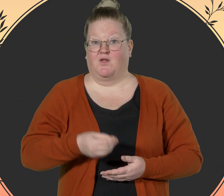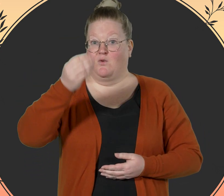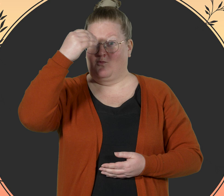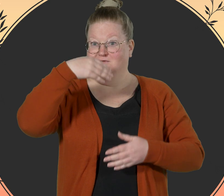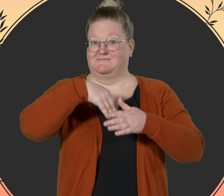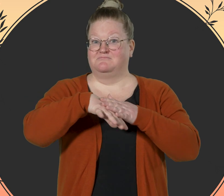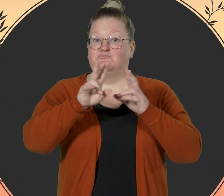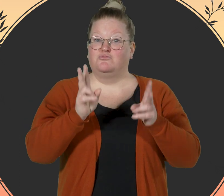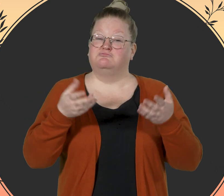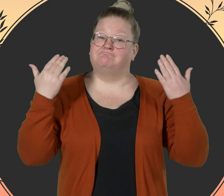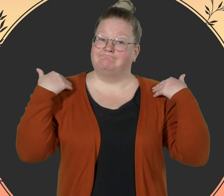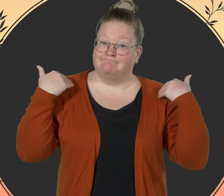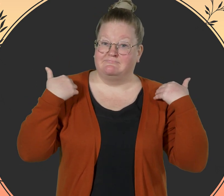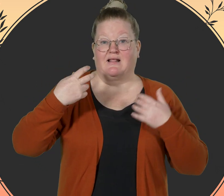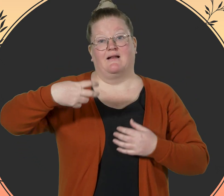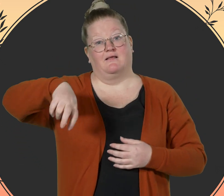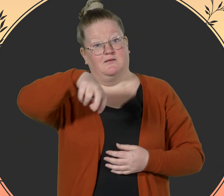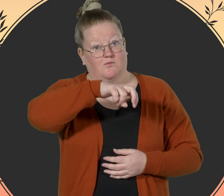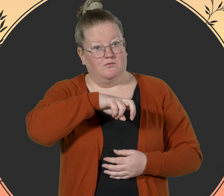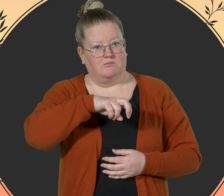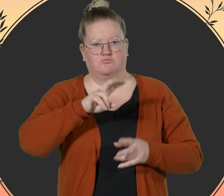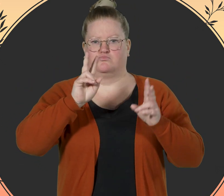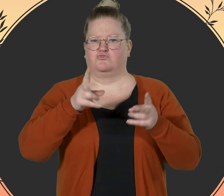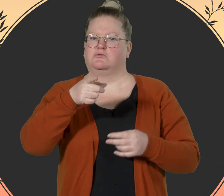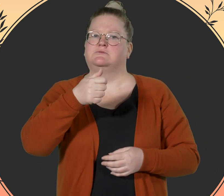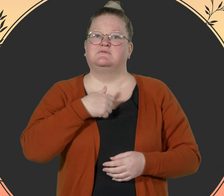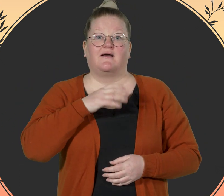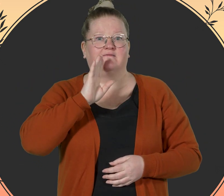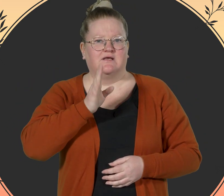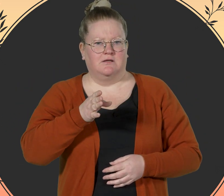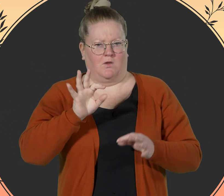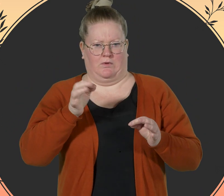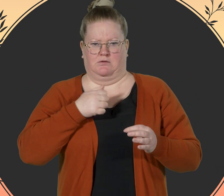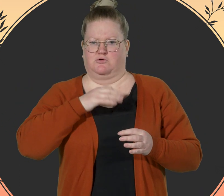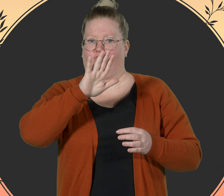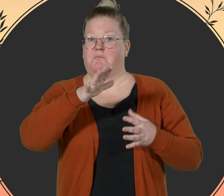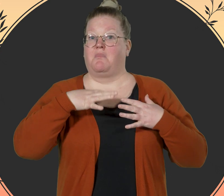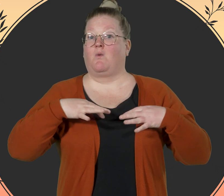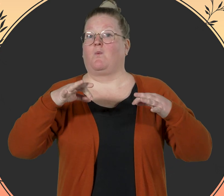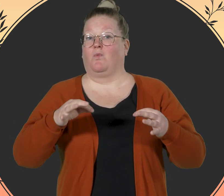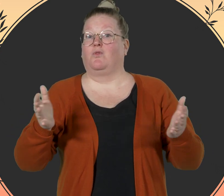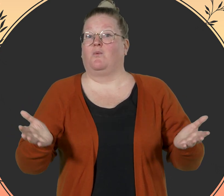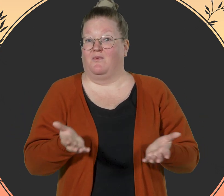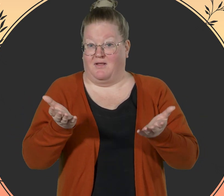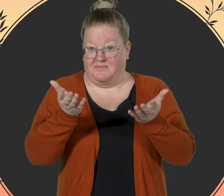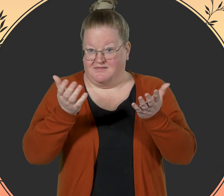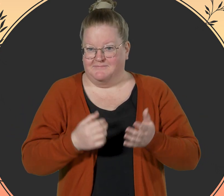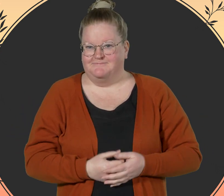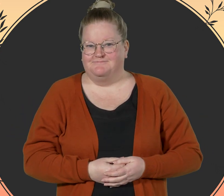Kurssilla on myös liikuntaa, ja saat vinkkejä oman kunnon ylläpitoon.